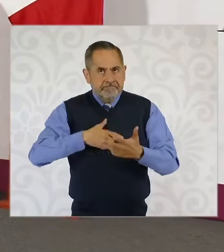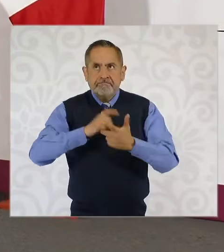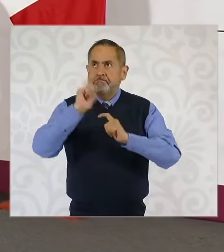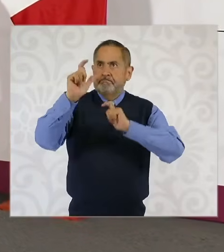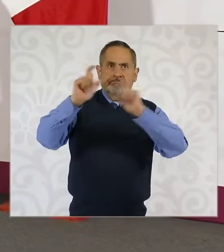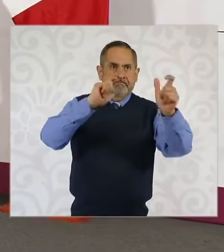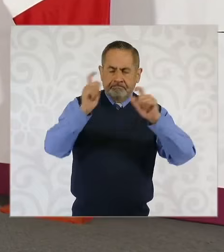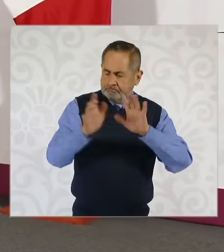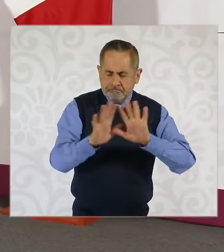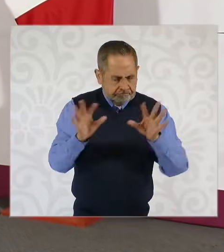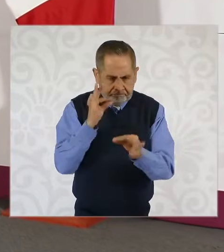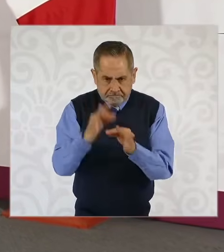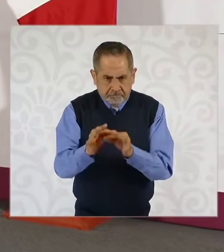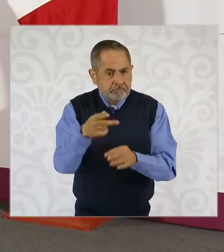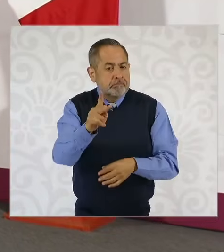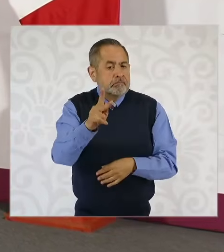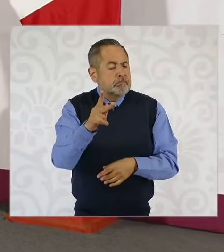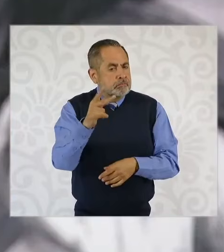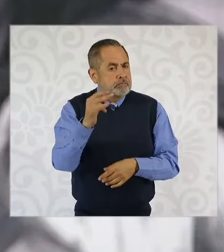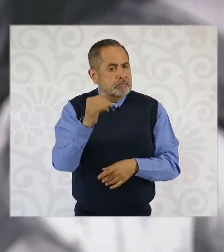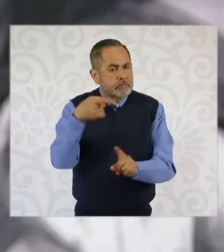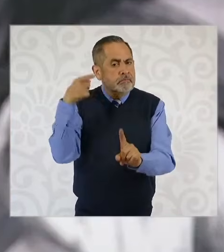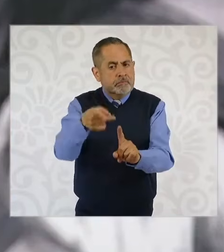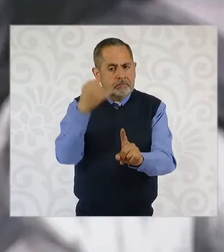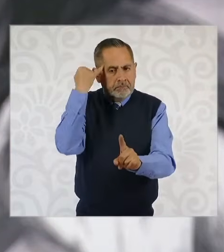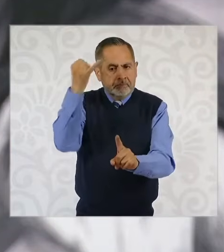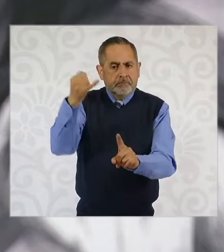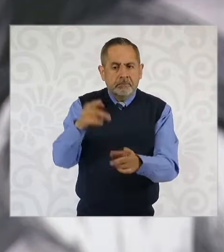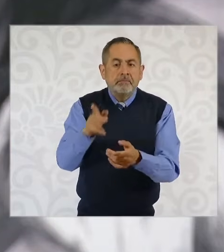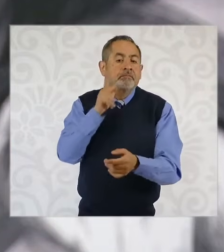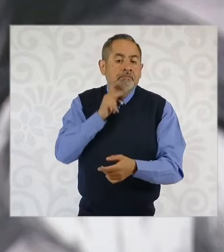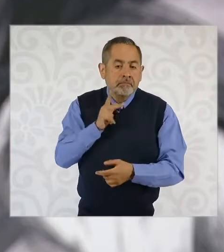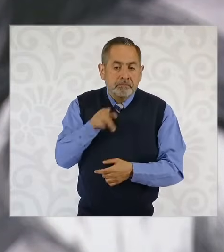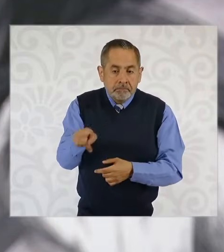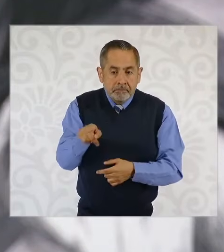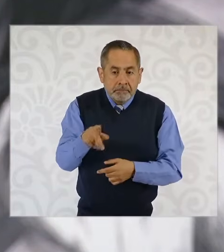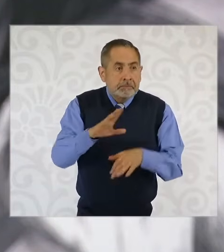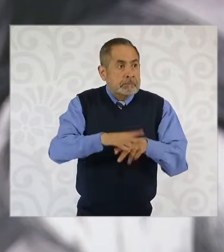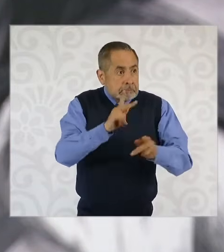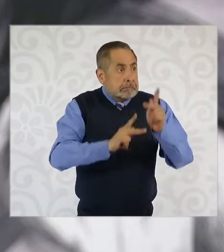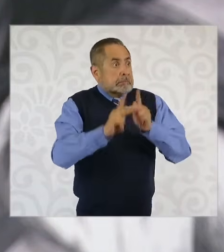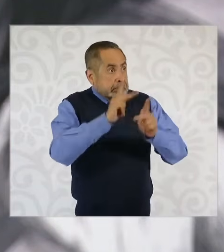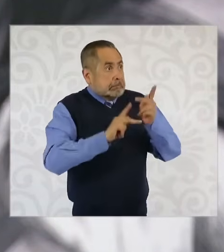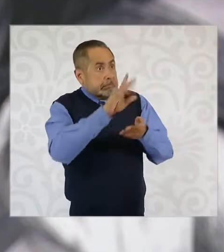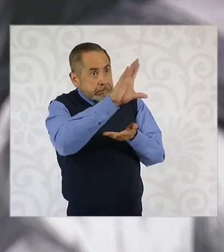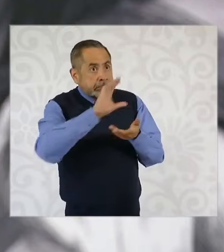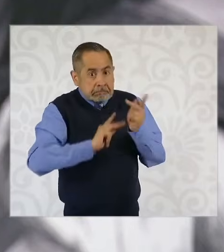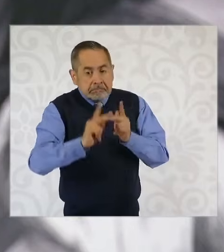Pero la idea es que Pemex no adquiera siga sin adquirir deuda como fue en la administración